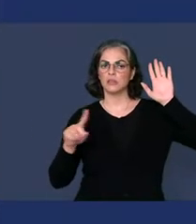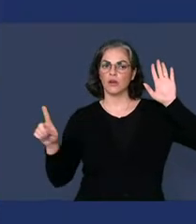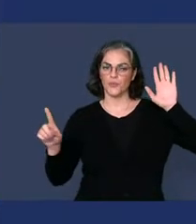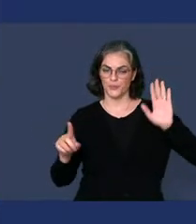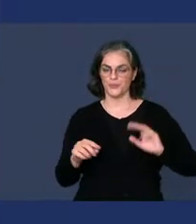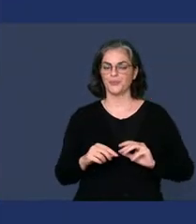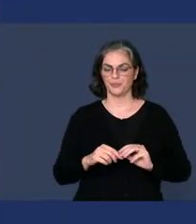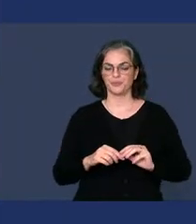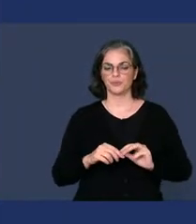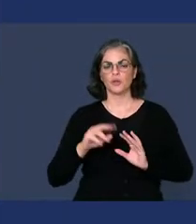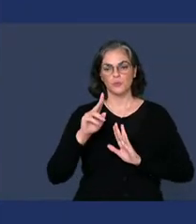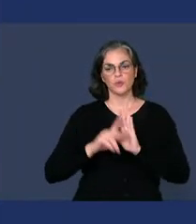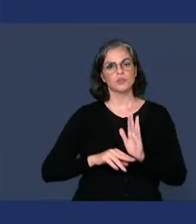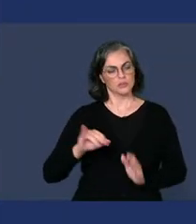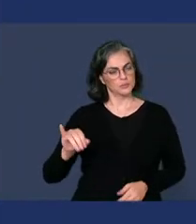NÃO.